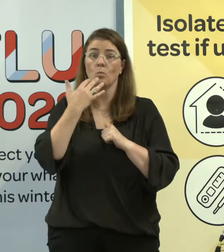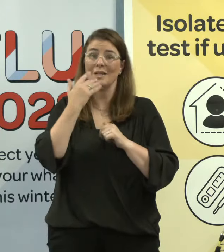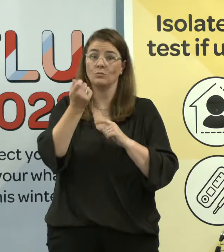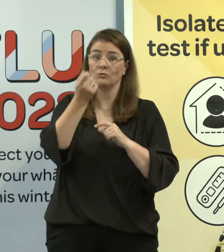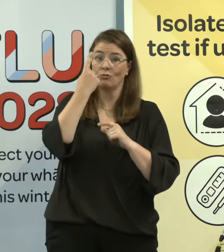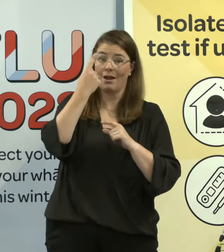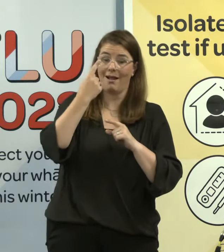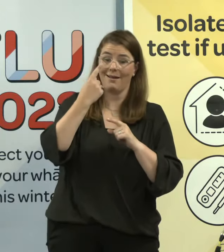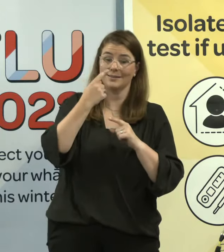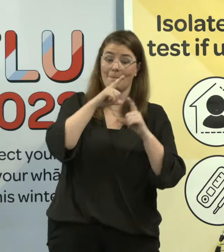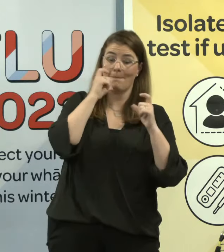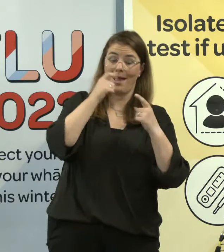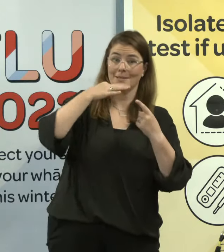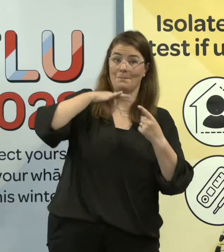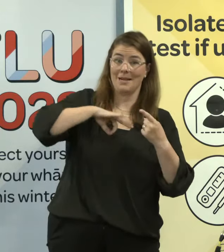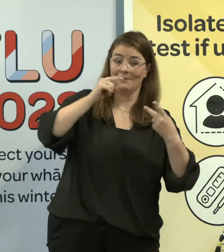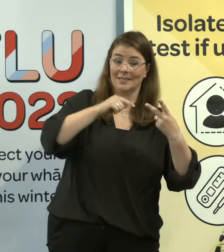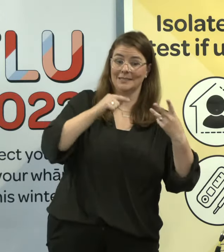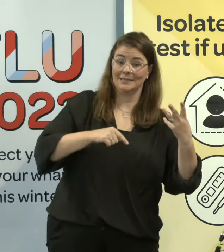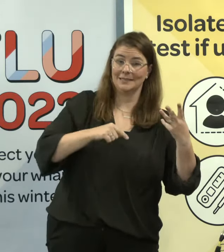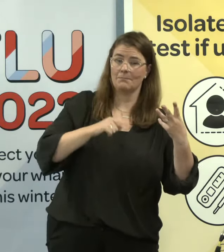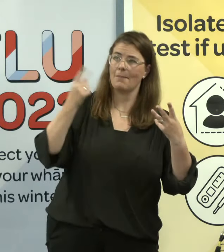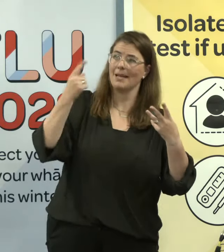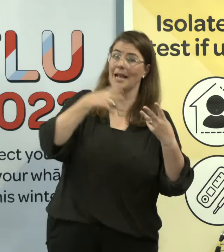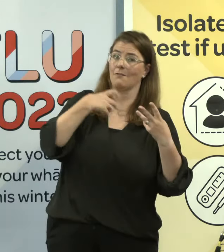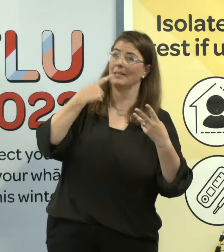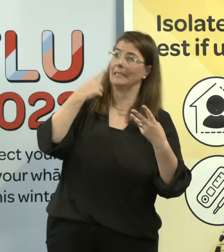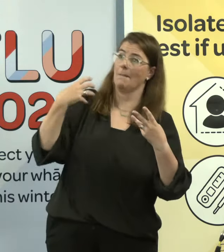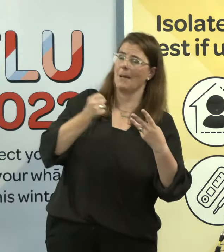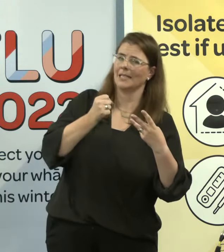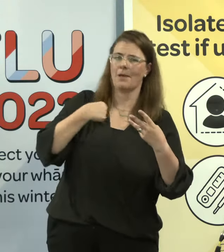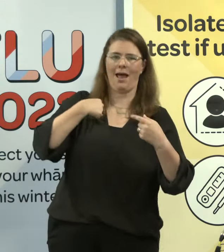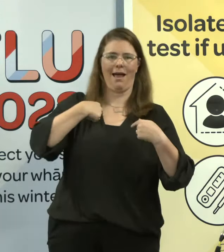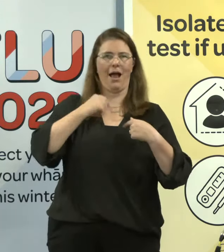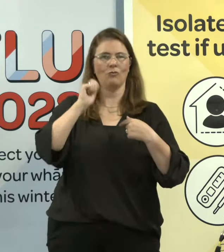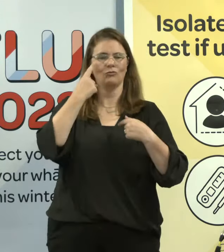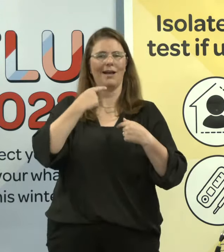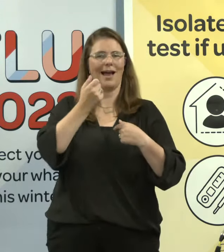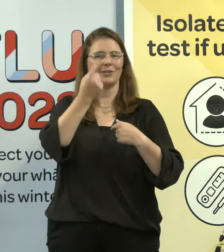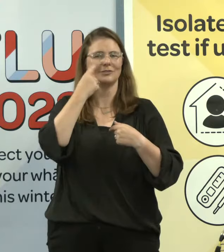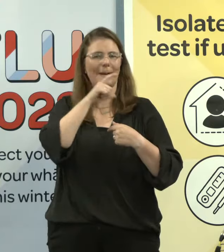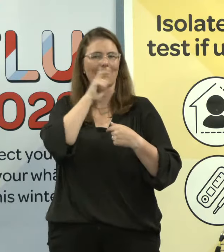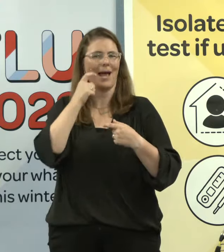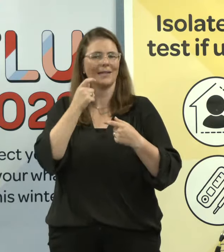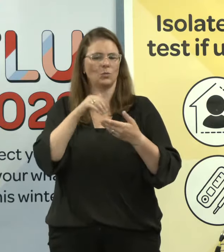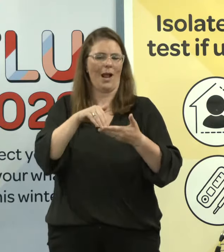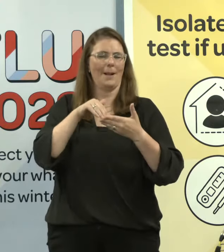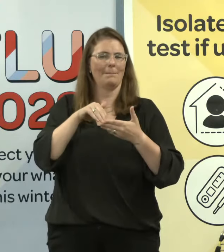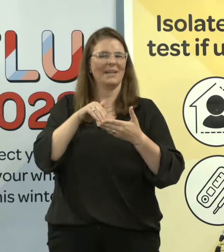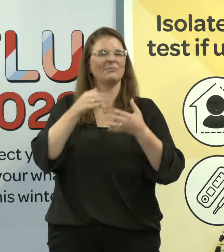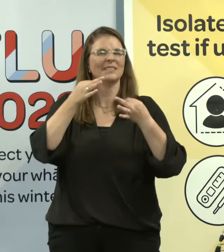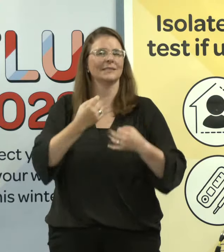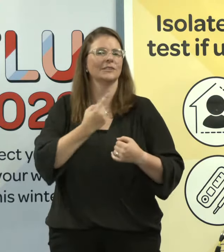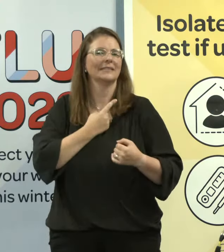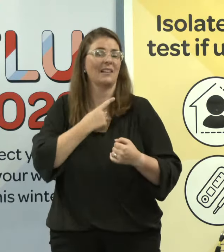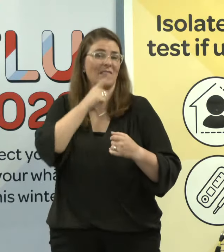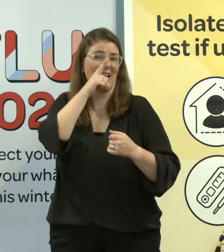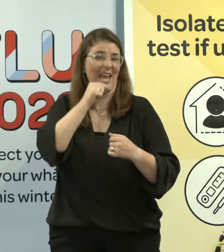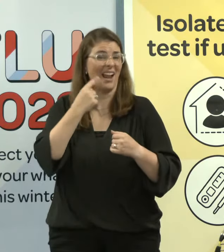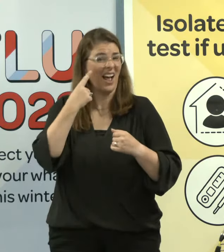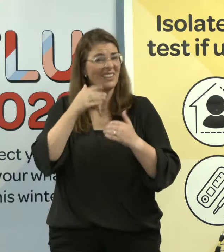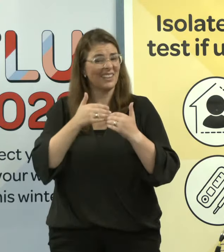taatau. Kei hea tatou he. Te